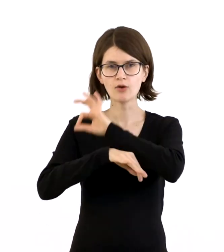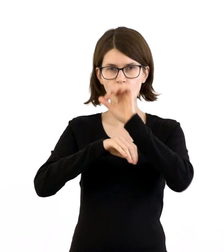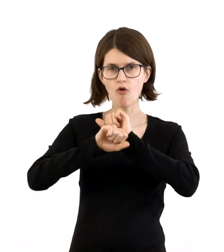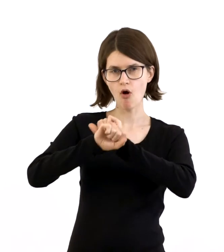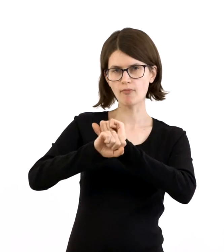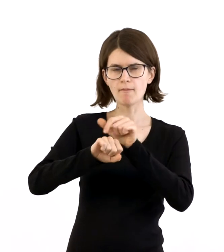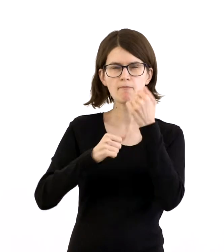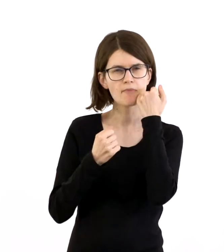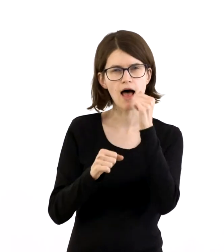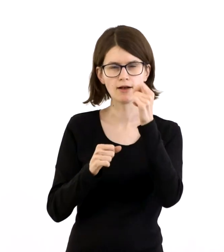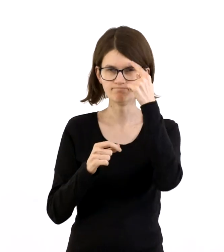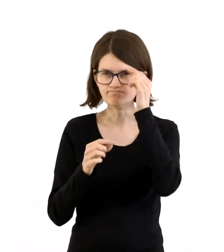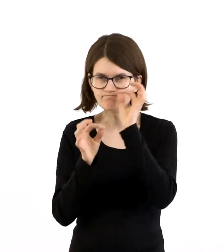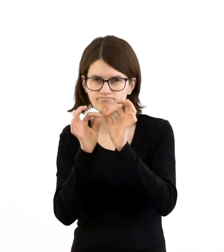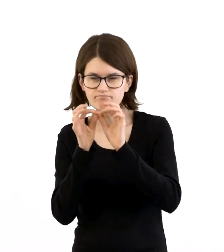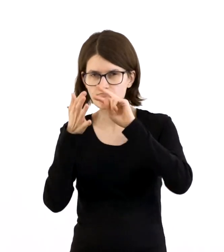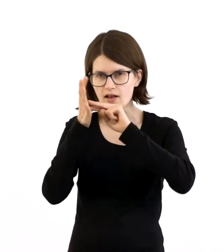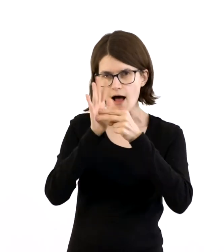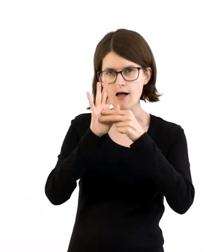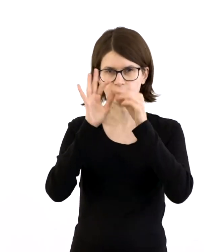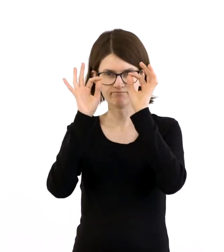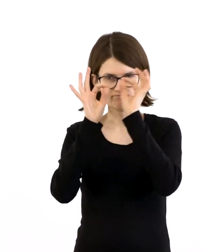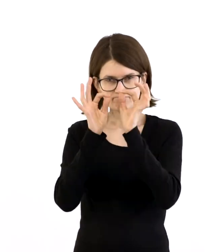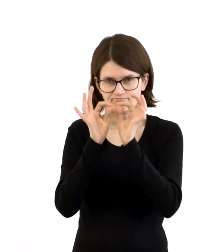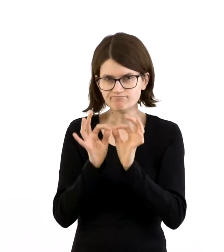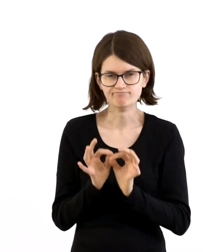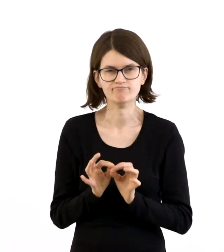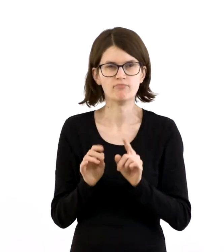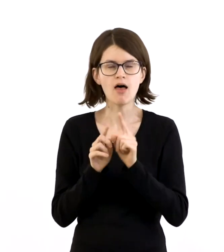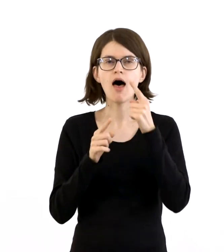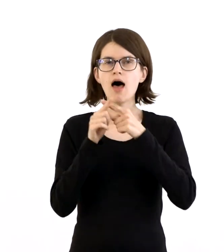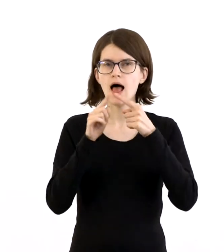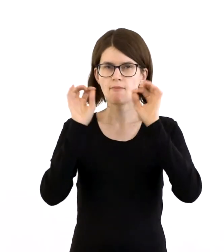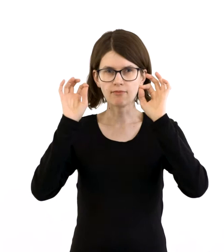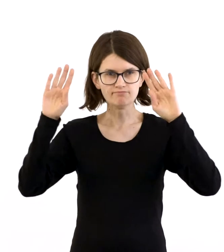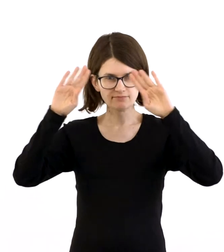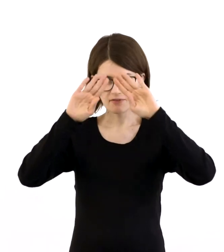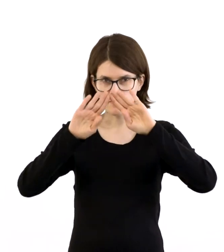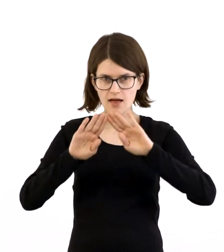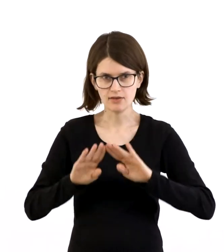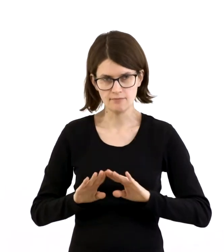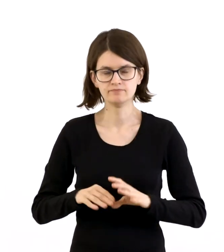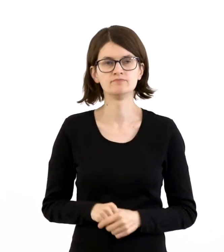Architektura obronna staje się już bardziej przemyślana, plan jest regularny, a elementy rozmieszczone symetrycznie.